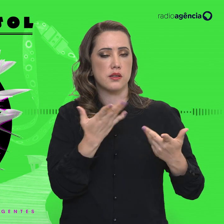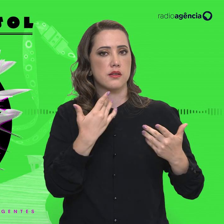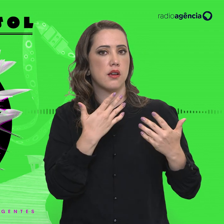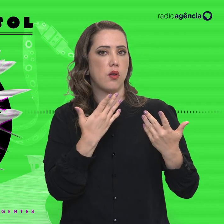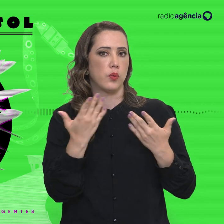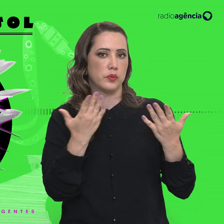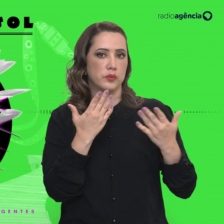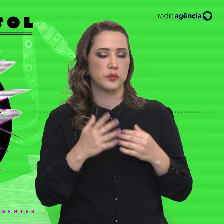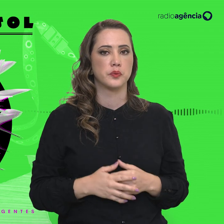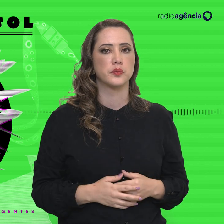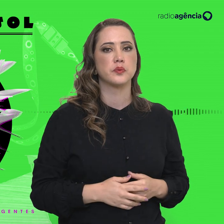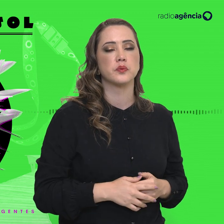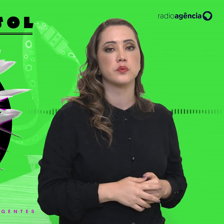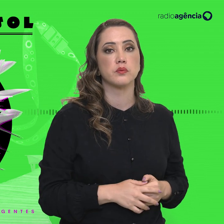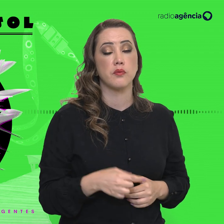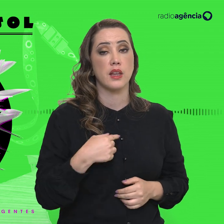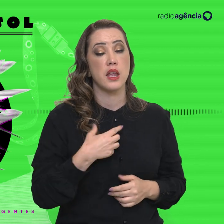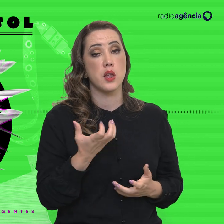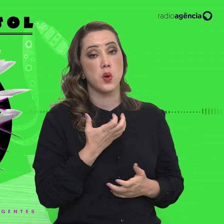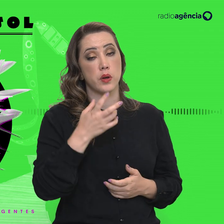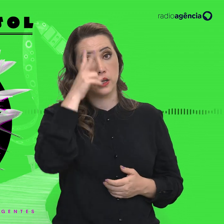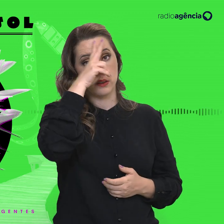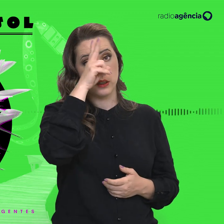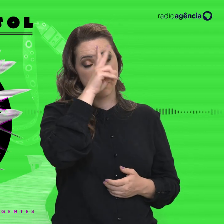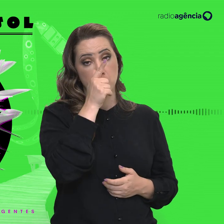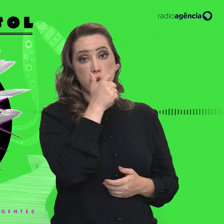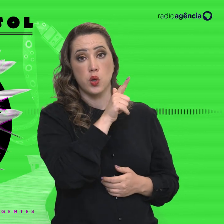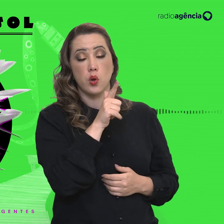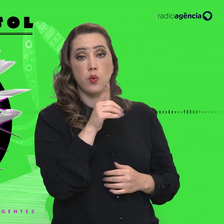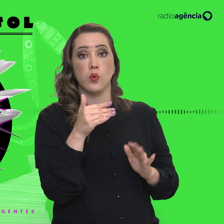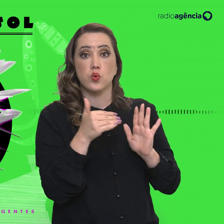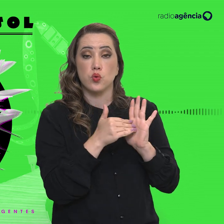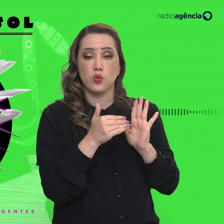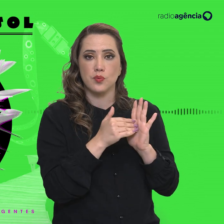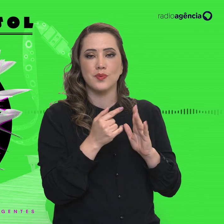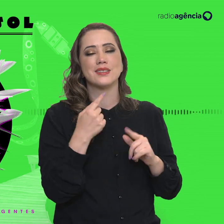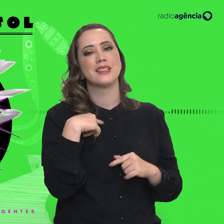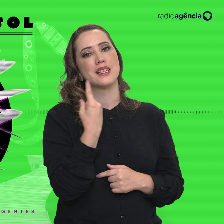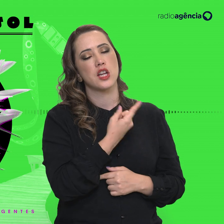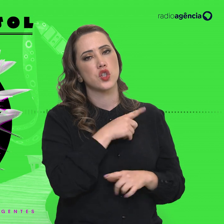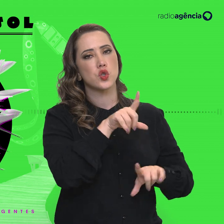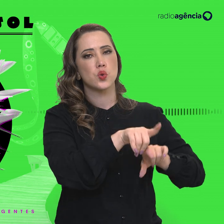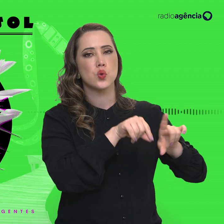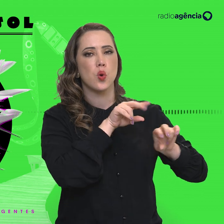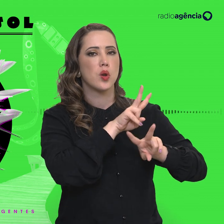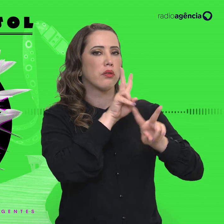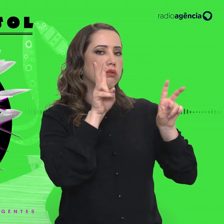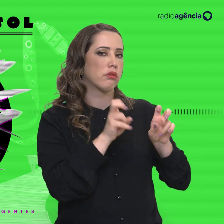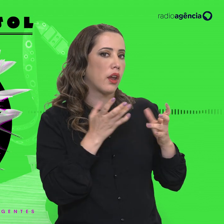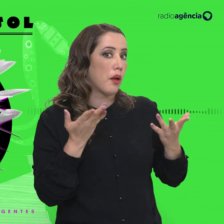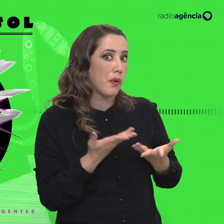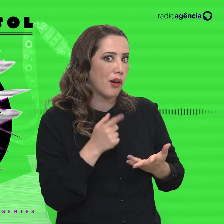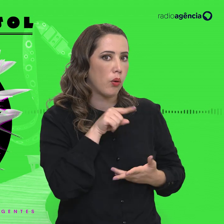[hum hum hum hum] 🎶 [Patrícia] Eu quero lembrar também que tem mais uma última temporada. A gente ainda está definindo o que é que vai ser essa última temporada [som de suspense] 🎶